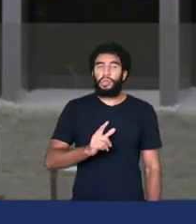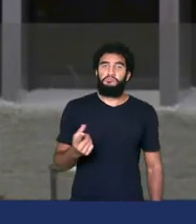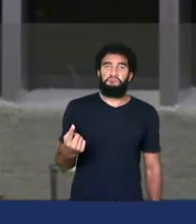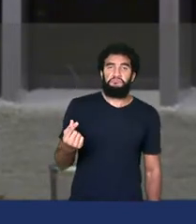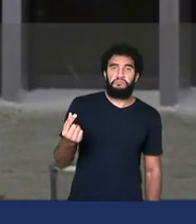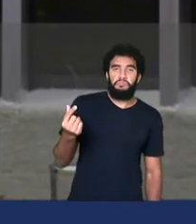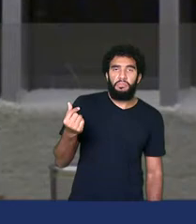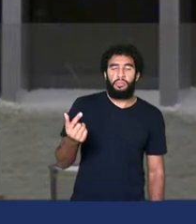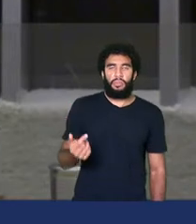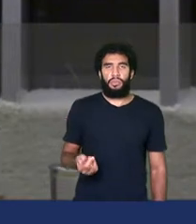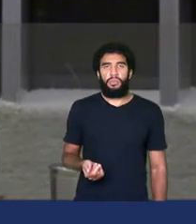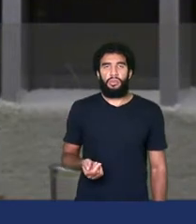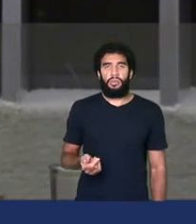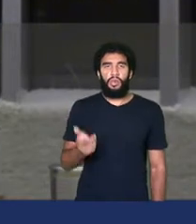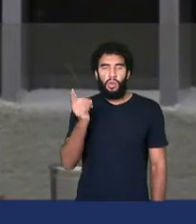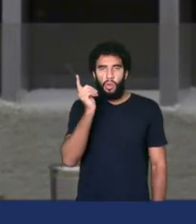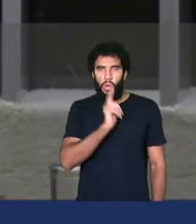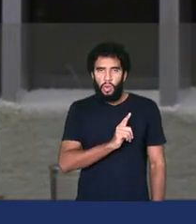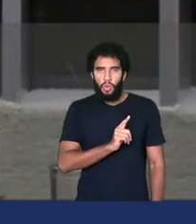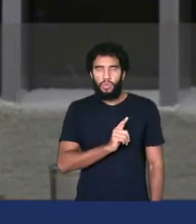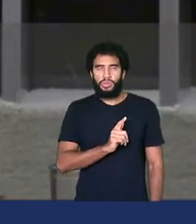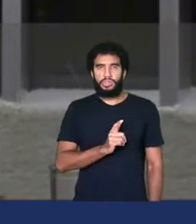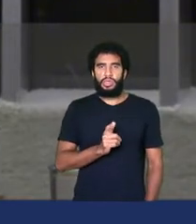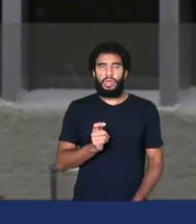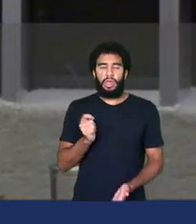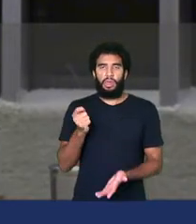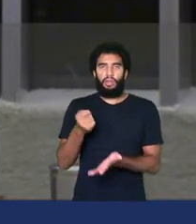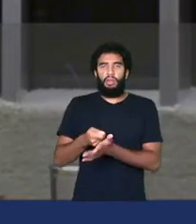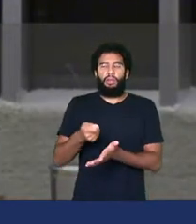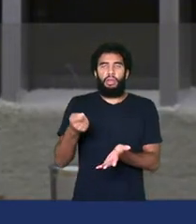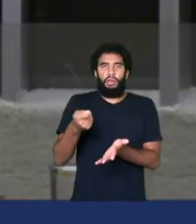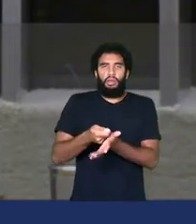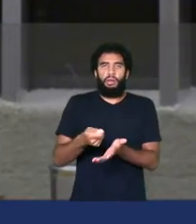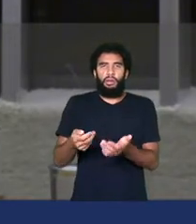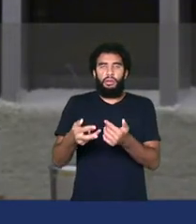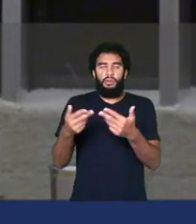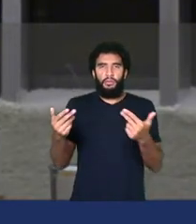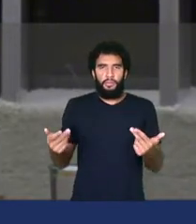DINHEIRO, É A POSSIBILIDADE DE CONSEGUIR RECURSOS NAS